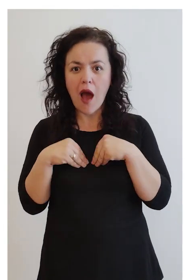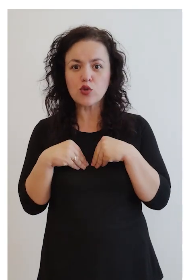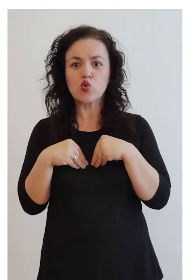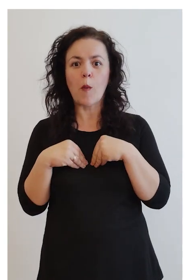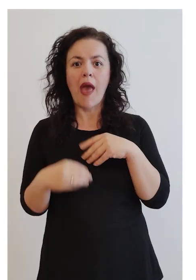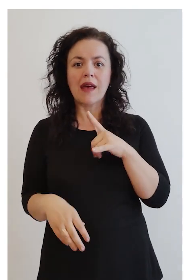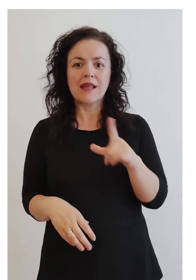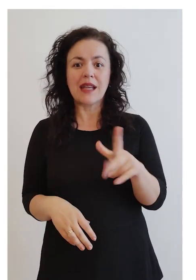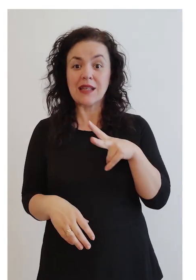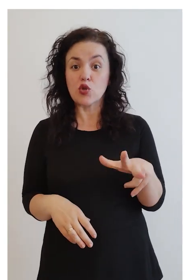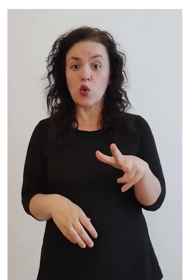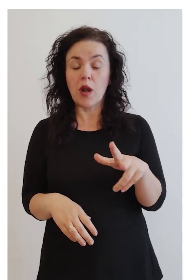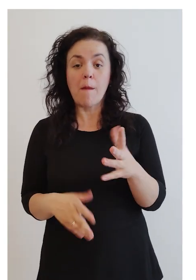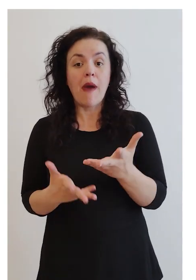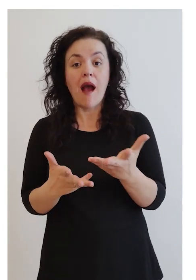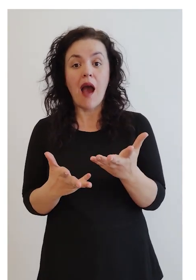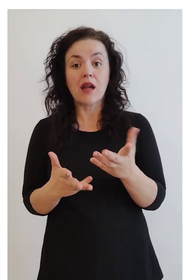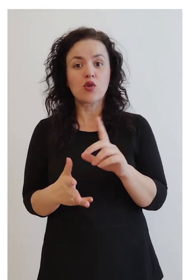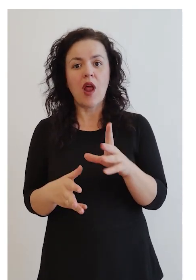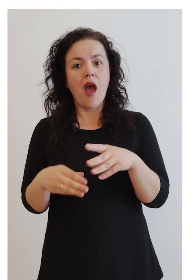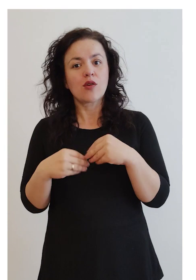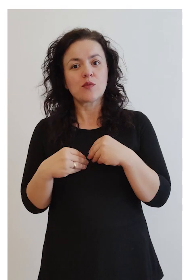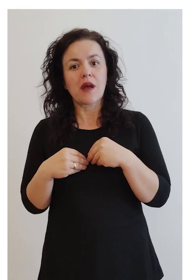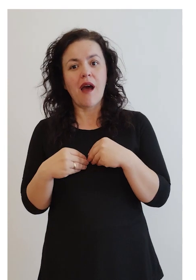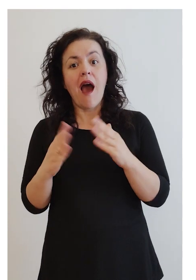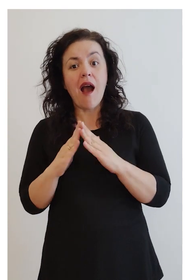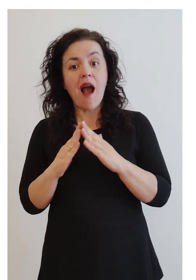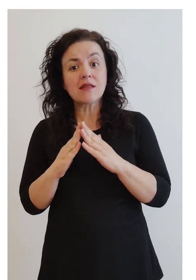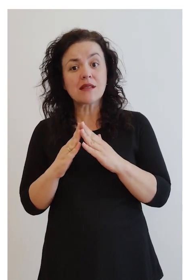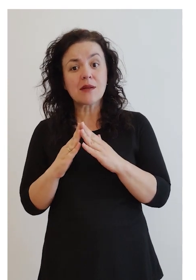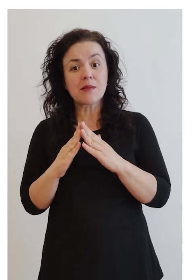Fiți atenți la posibilele amenințări oriunde v-ați afla.